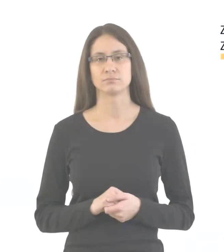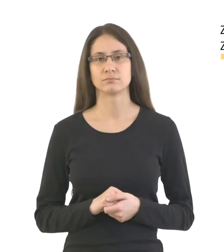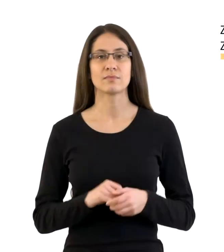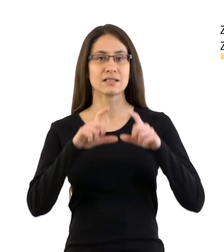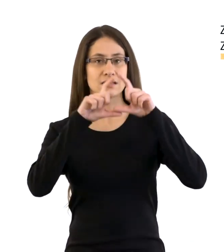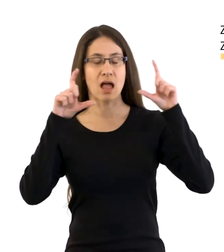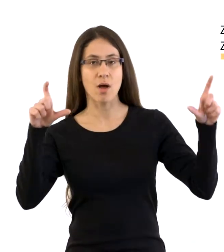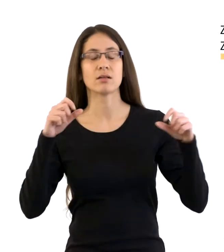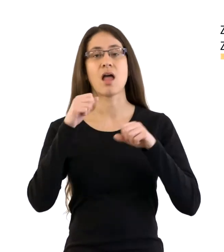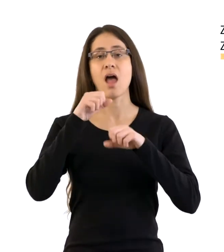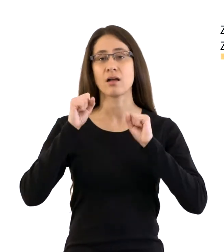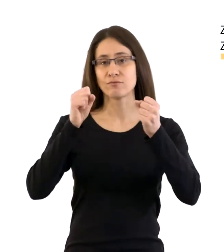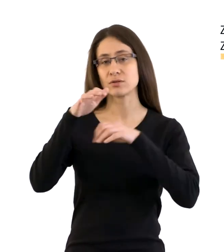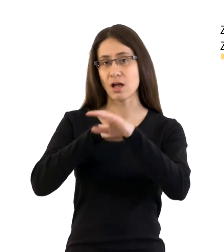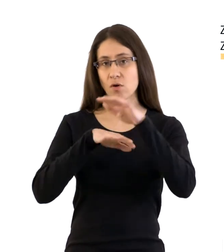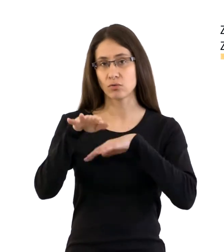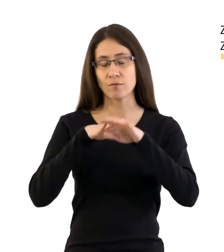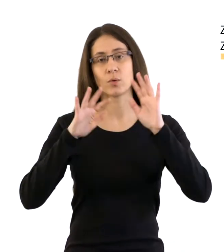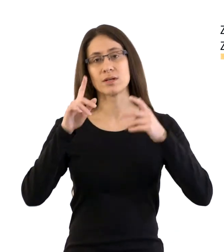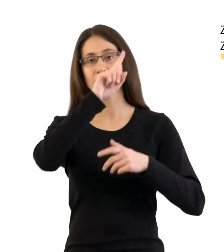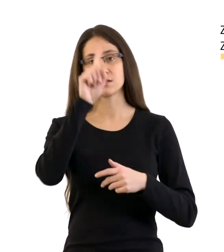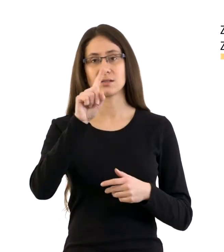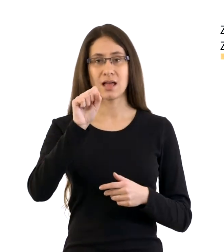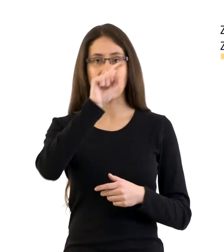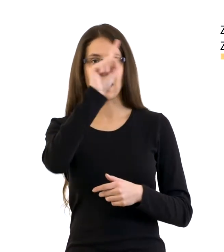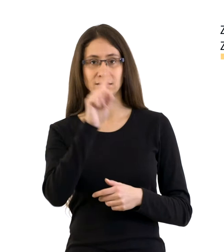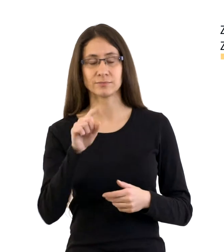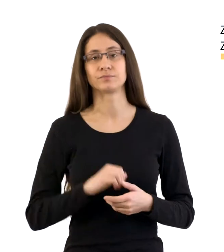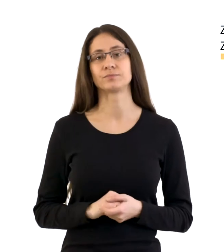Zakład Aktywności Zawodowej (ZAZ)